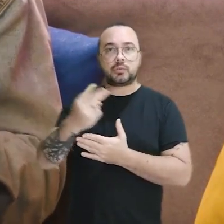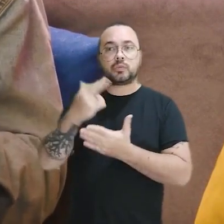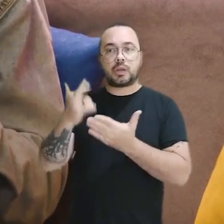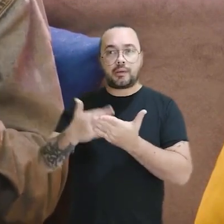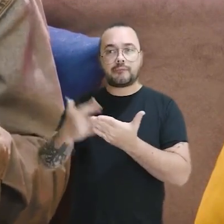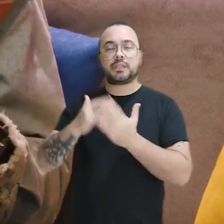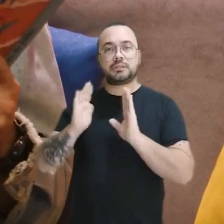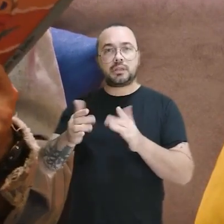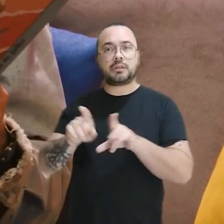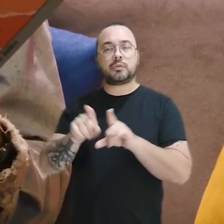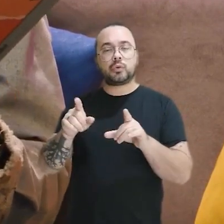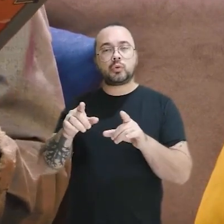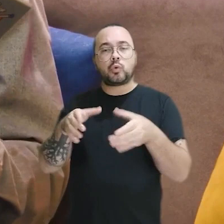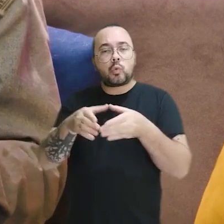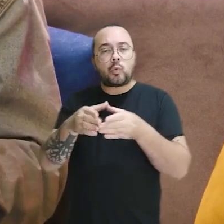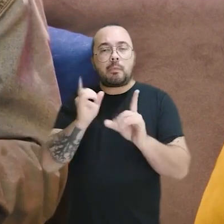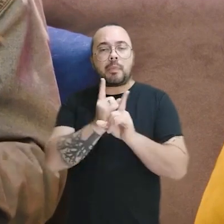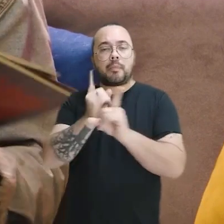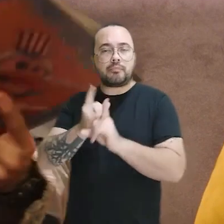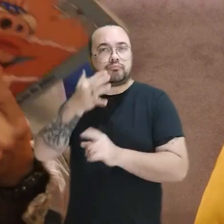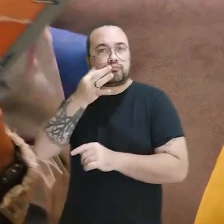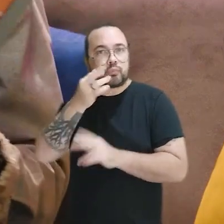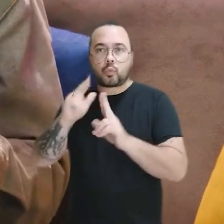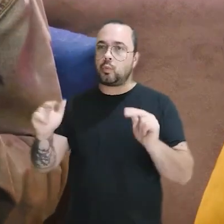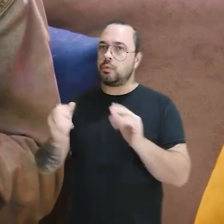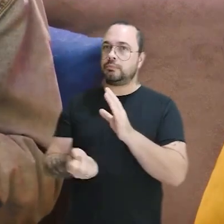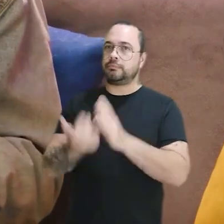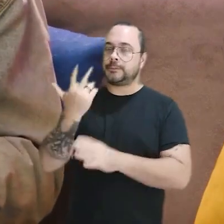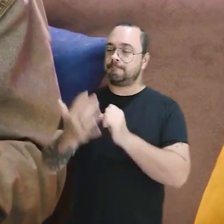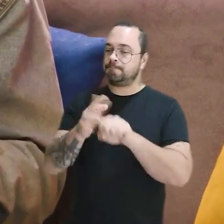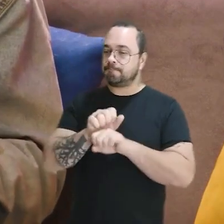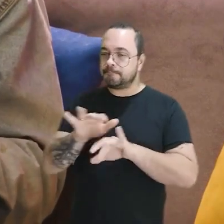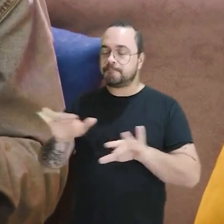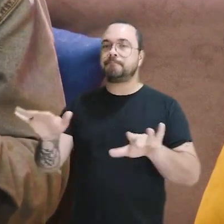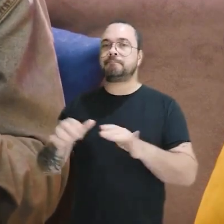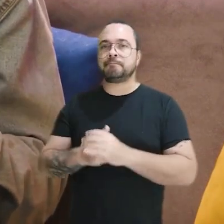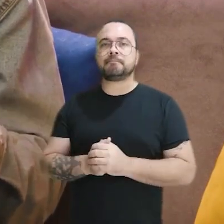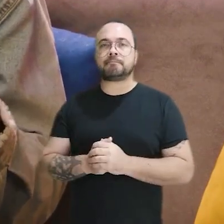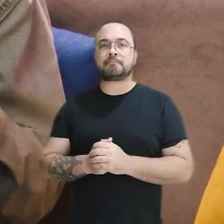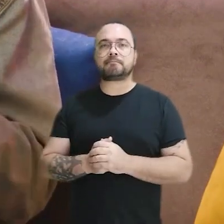e a equipe nunca se encontrou pessoalmente. Tipo, é uma revista que nasceu da pandemia e a gente administra